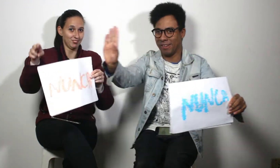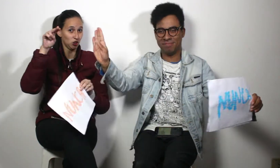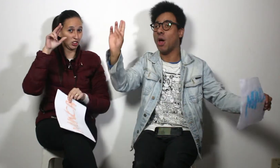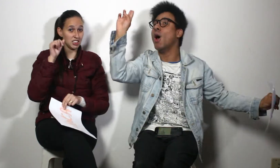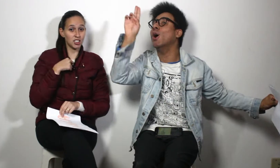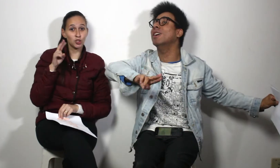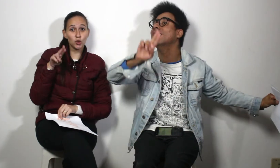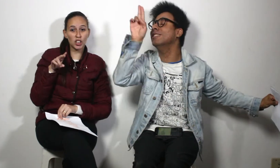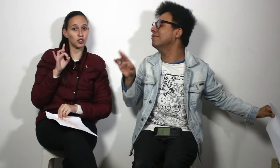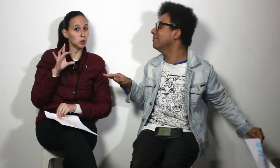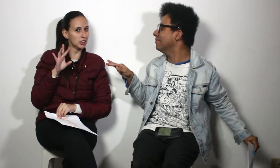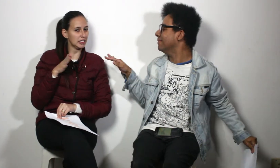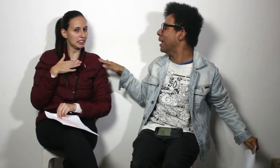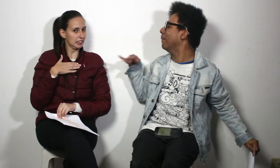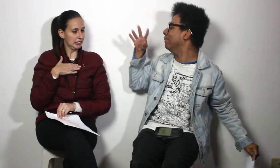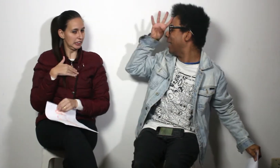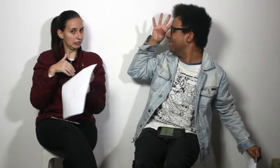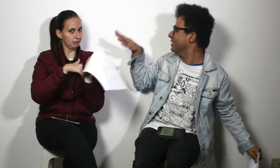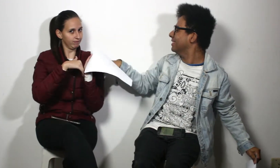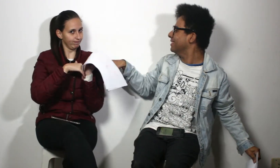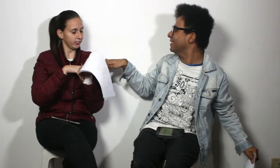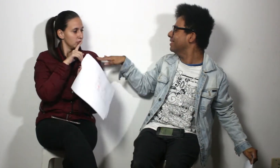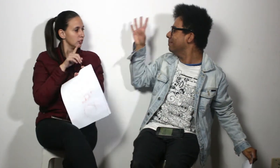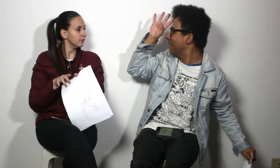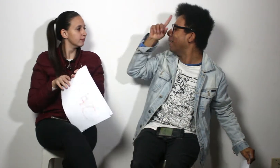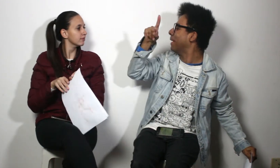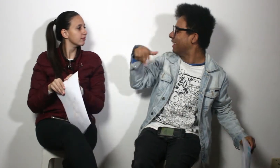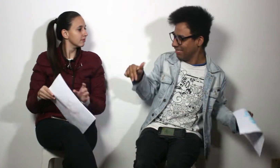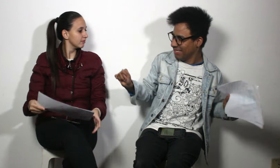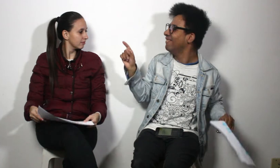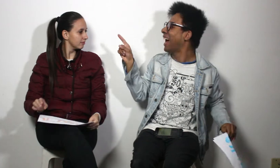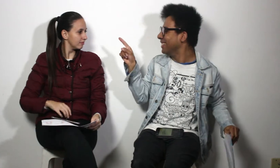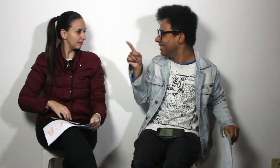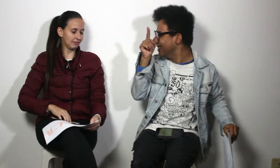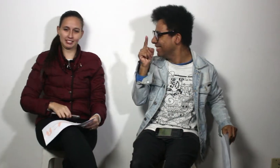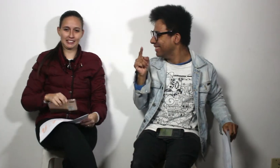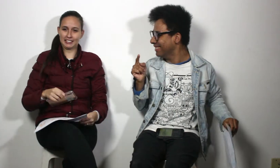Marazul: Nunca! Aline : Nunca sozinho! EU não imagino que você nunca sozinho